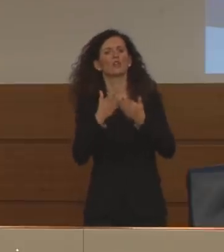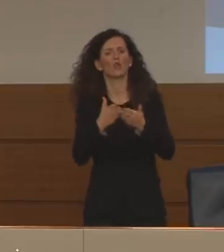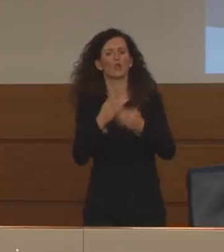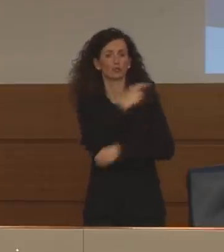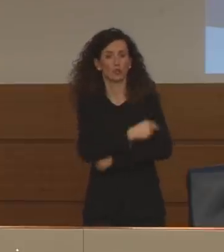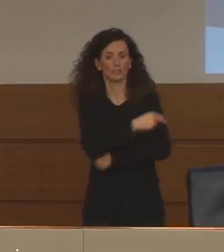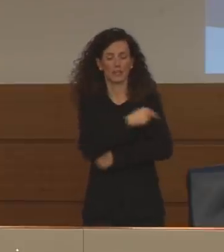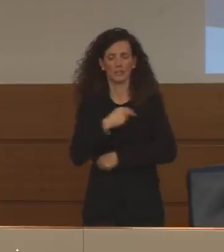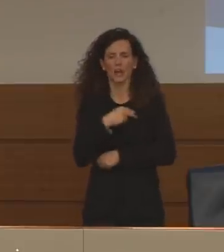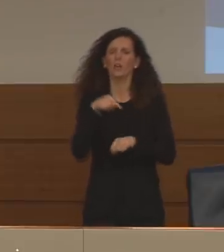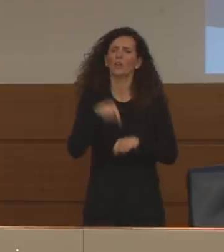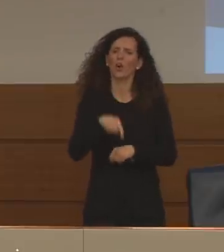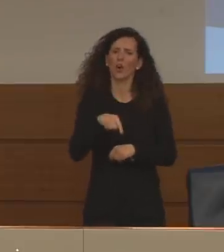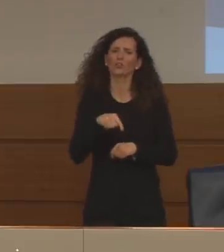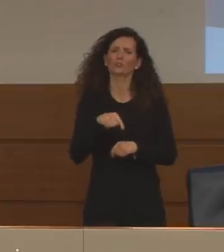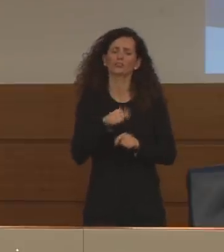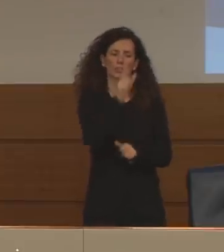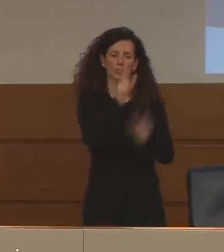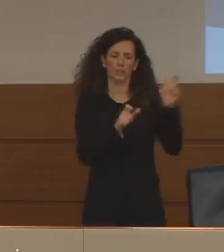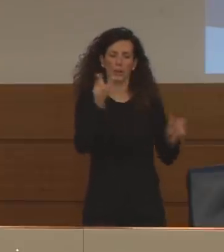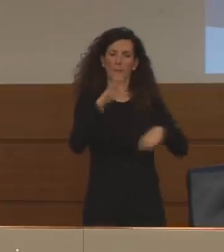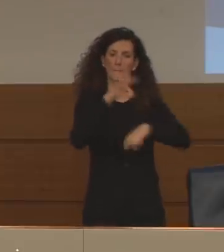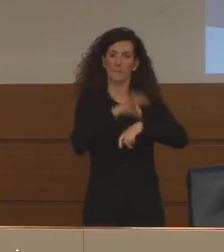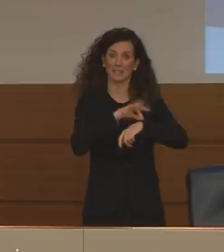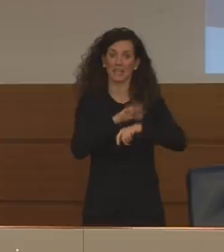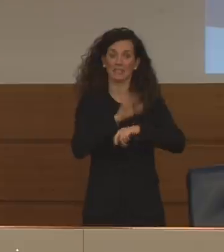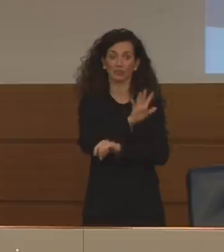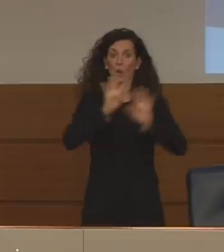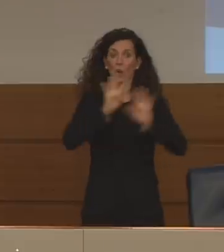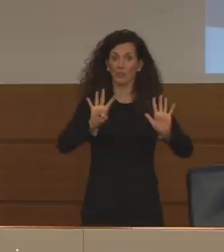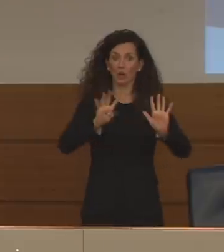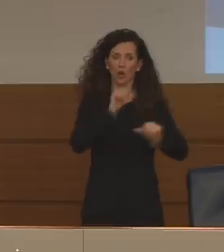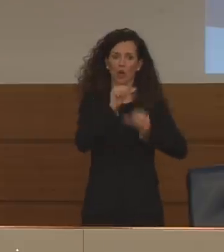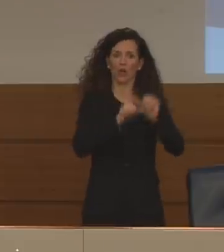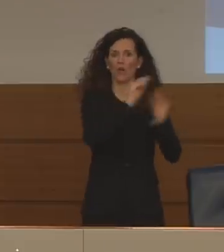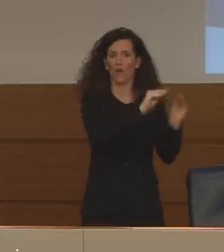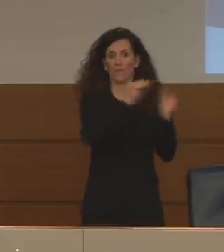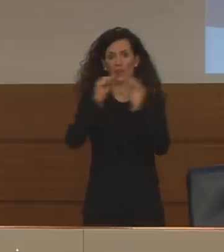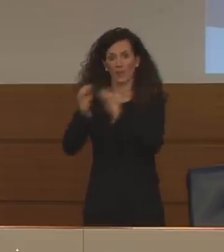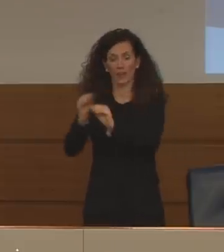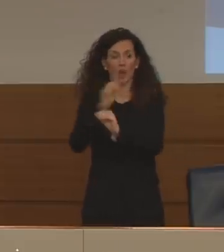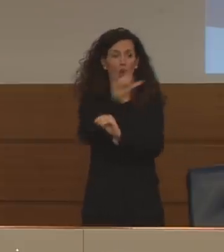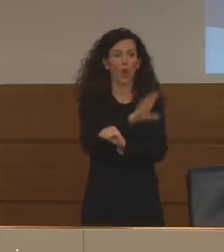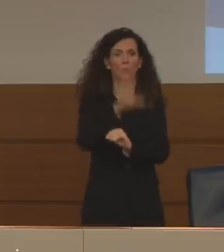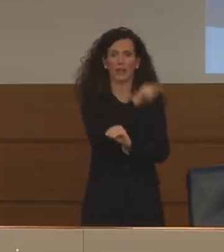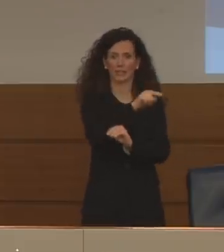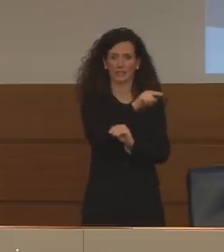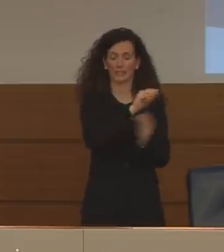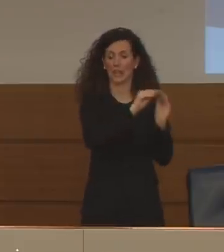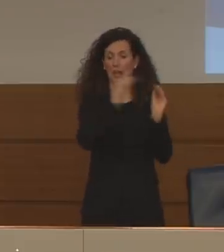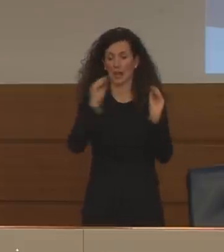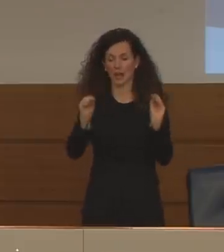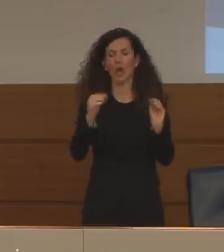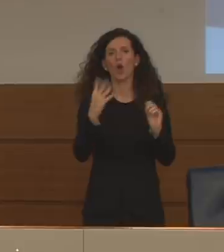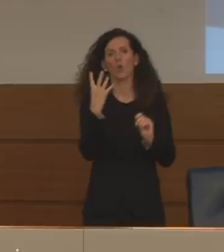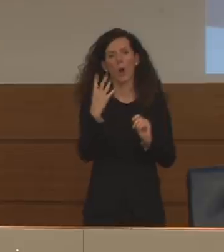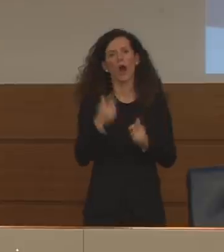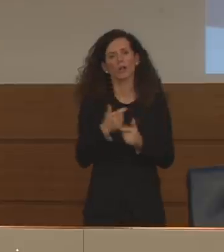Oggi sono stati trasferiti 59 pazienti dalla Lombardia, 4 in più rispetto a ieri.